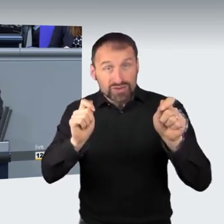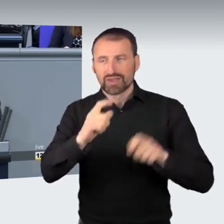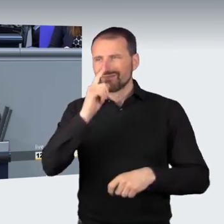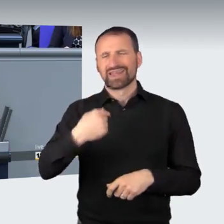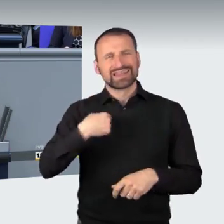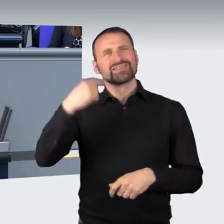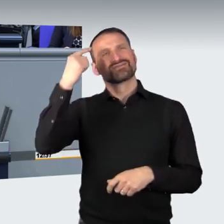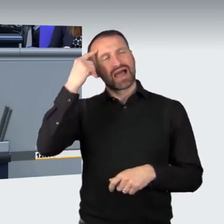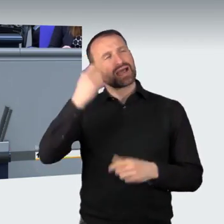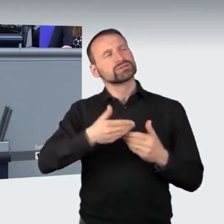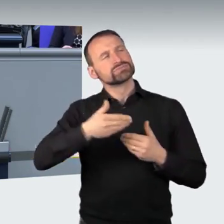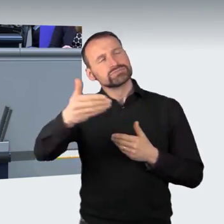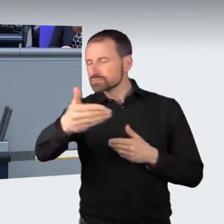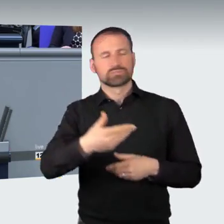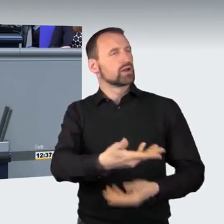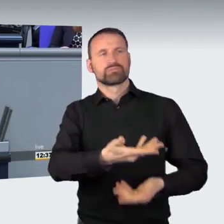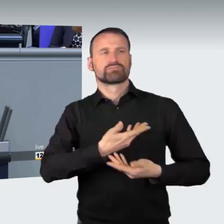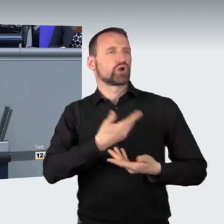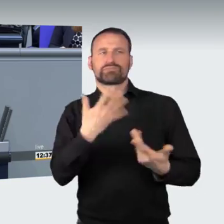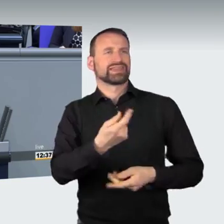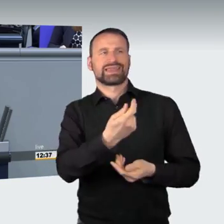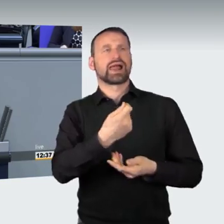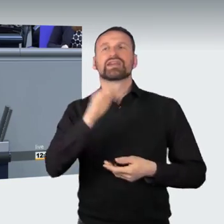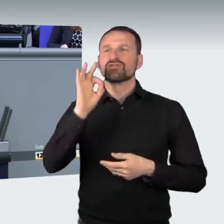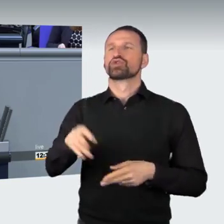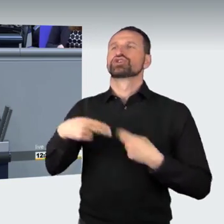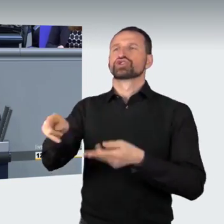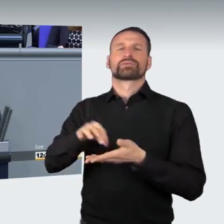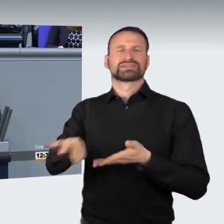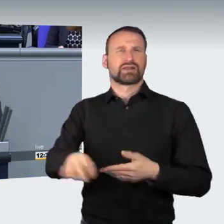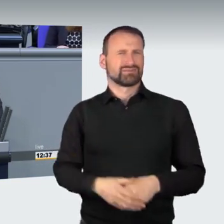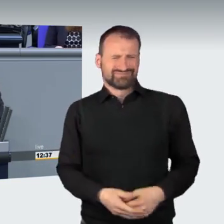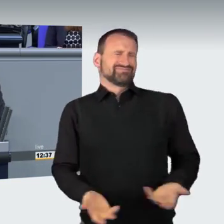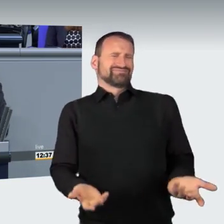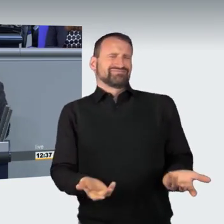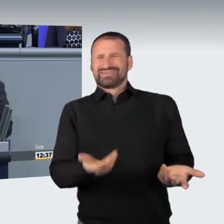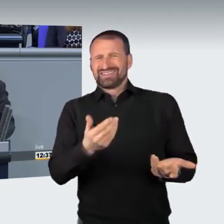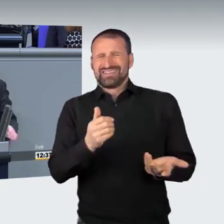für die Mieter erhöhen, wenn er dafür am Ende noch draufzahlen muss.